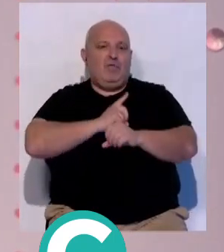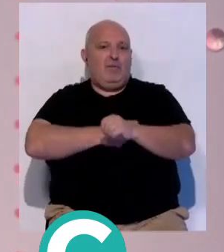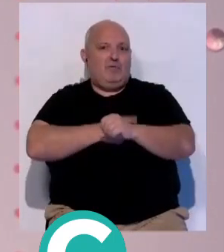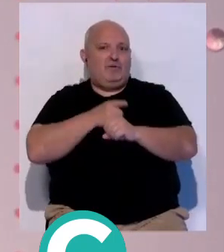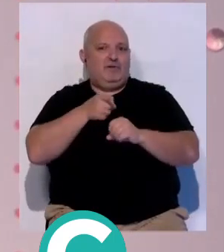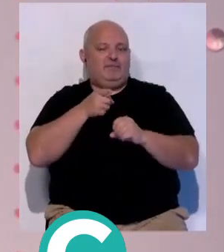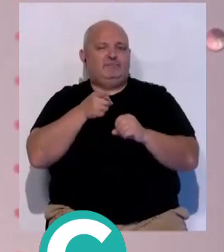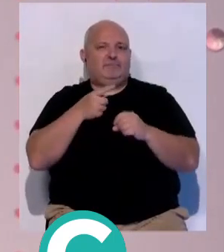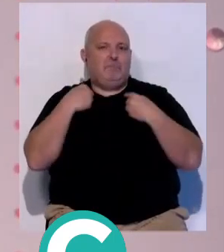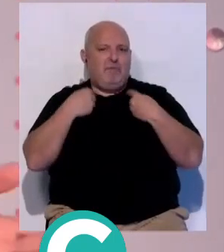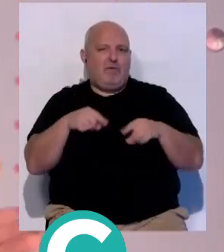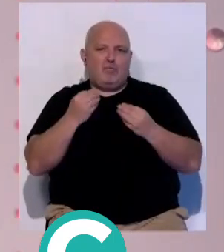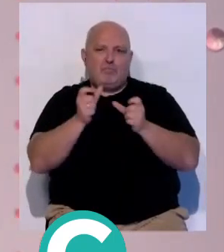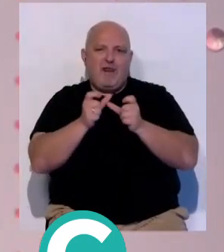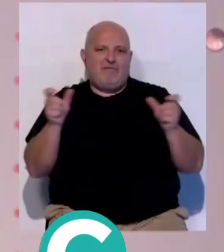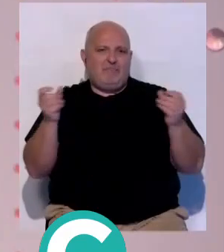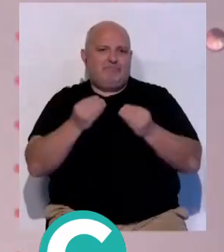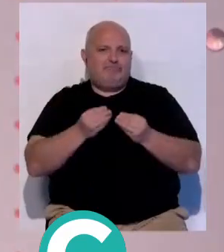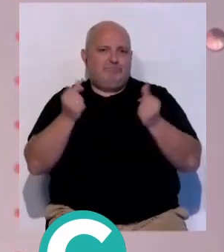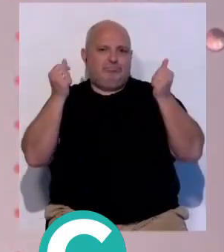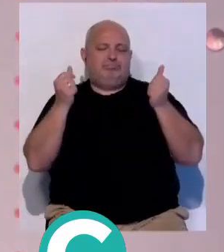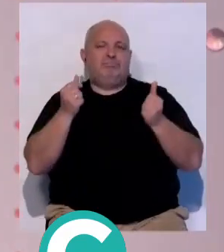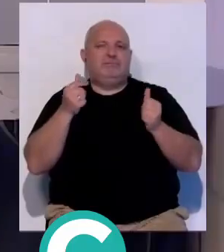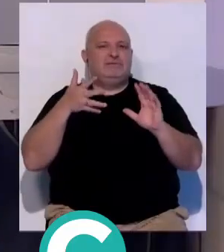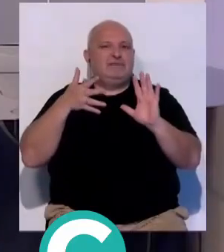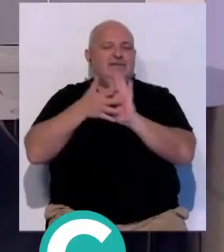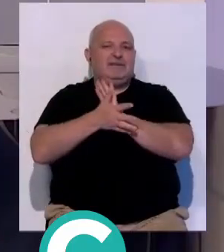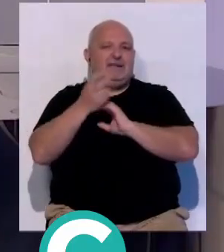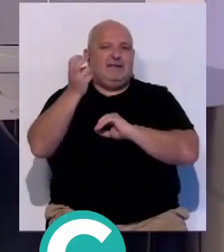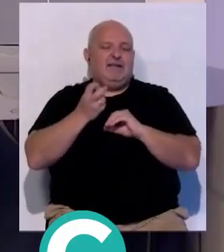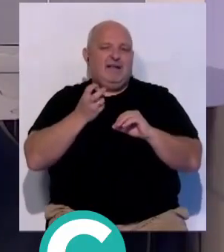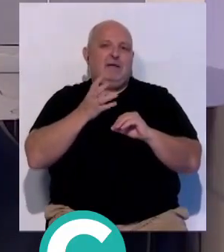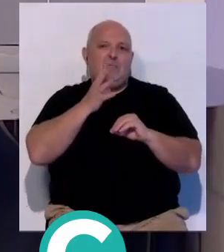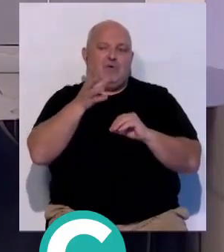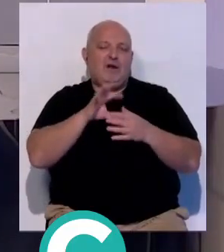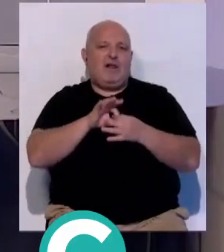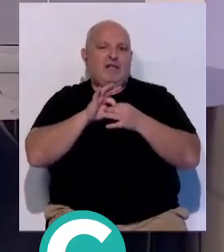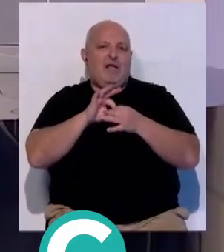tienen un significado y vienen de un sitio explicaba la relación de algunos de ellos